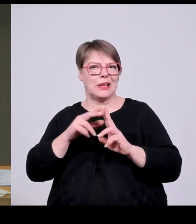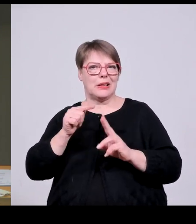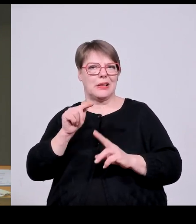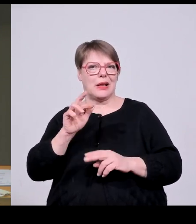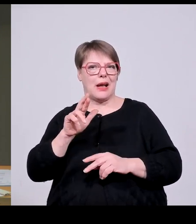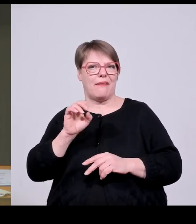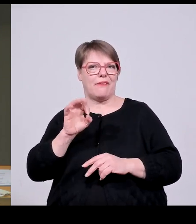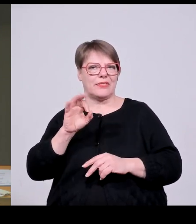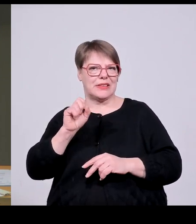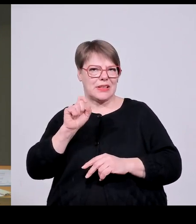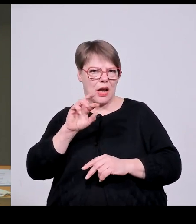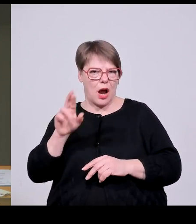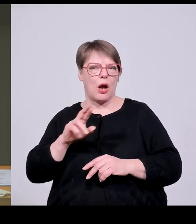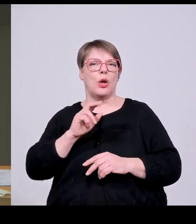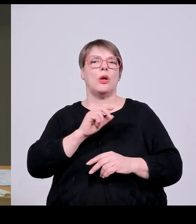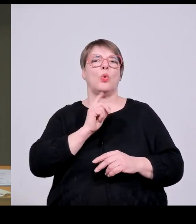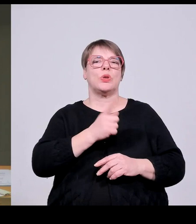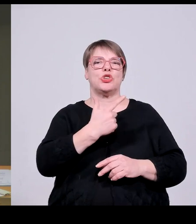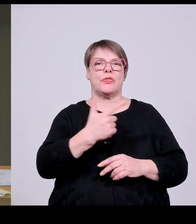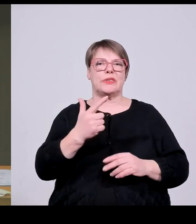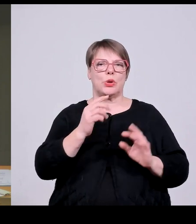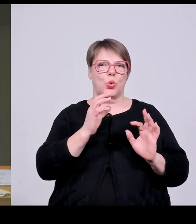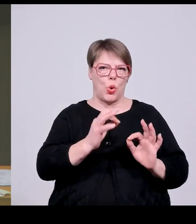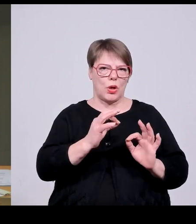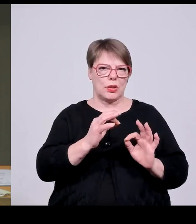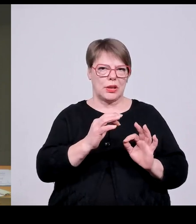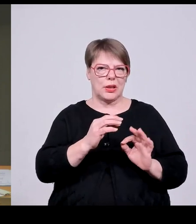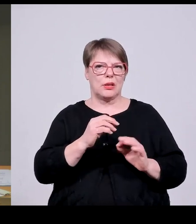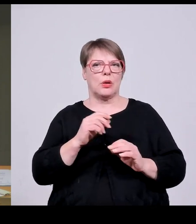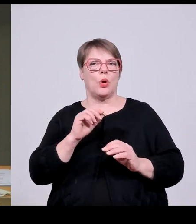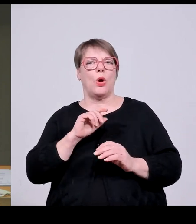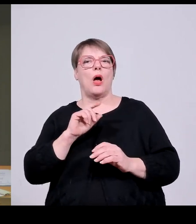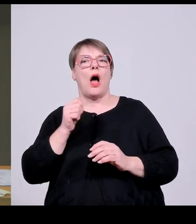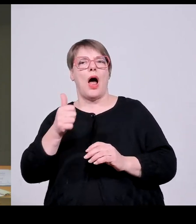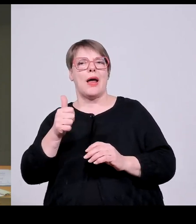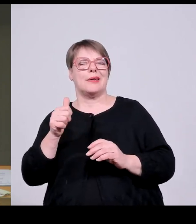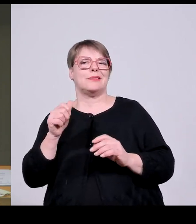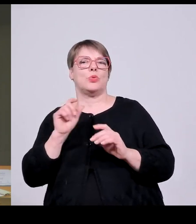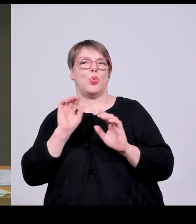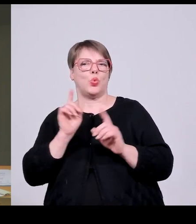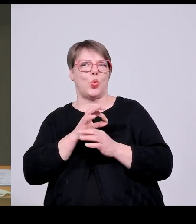Wahl eines Mitglieds des Beirates der Berliner Stadtwerke Drucksache